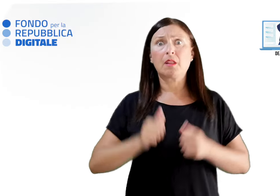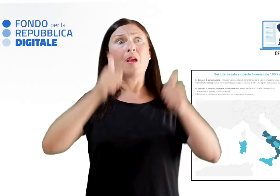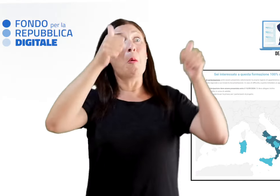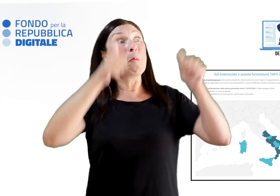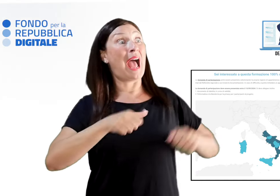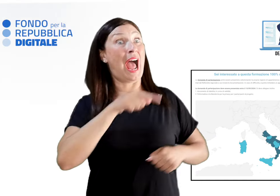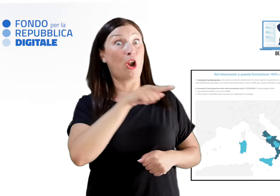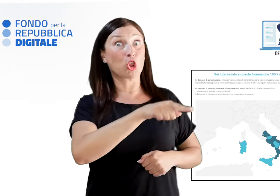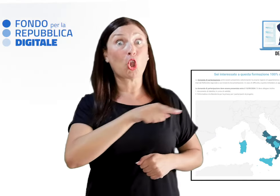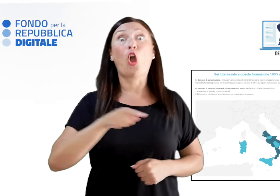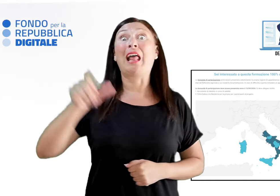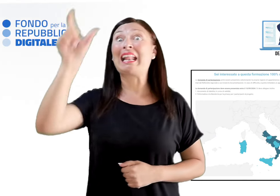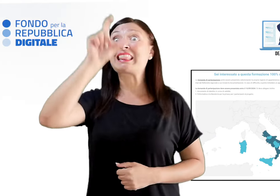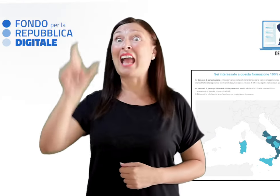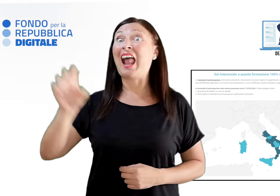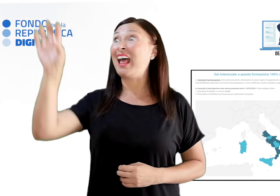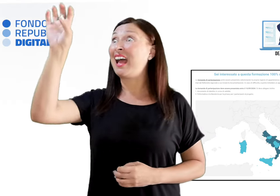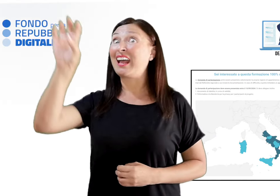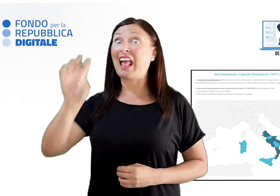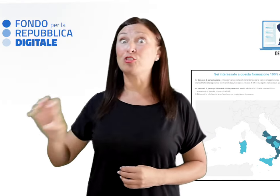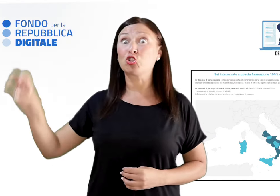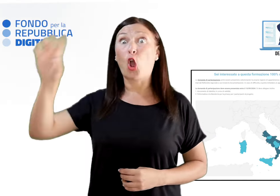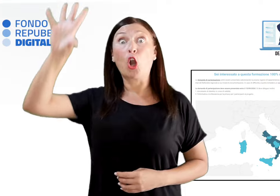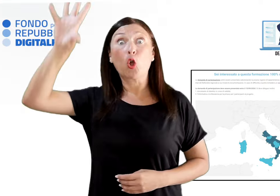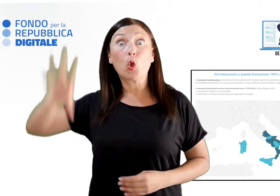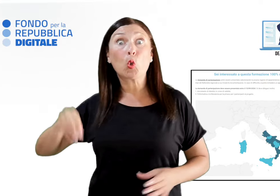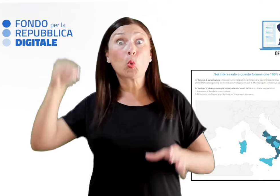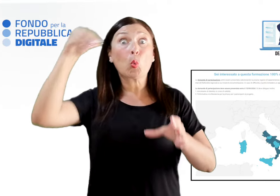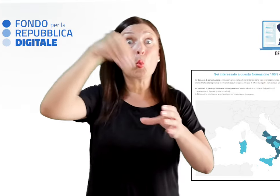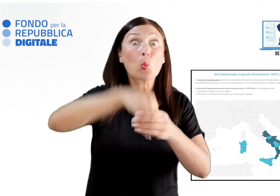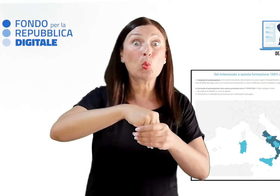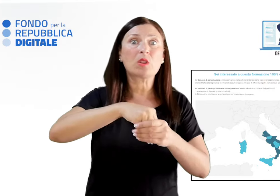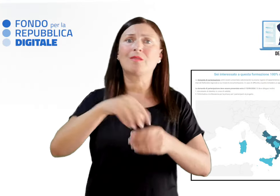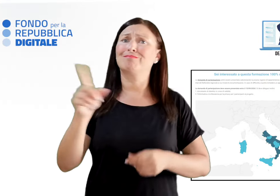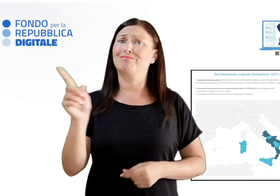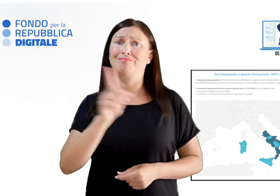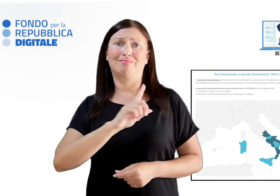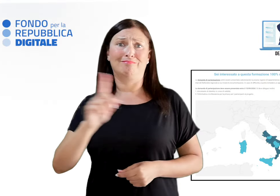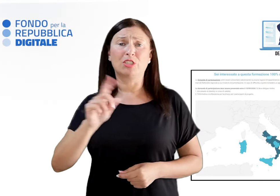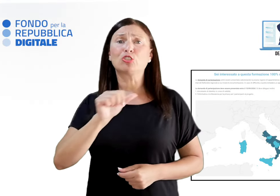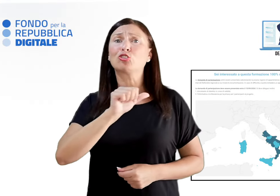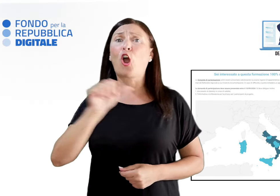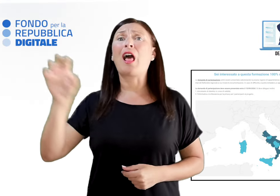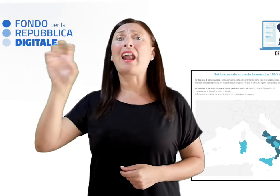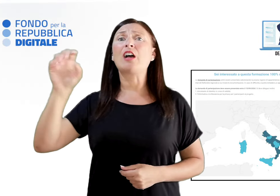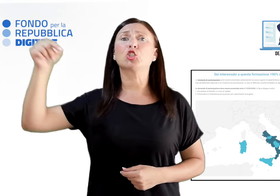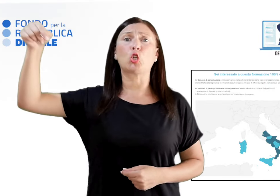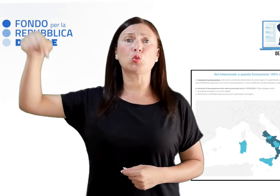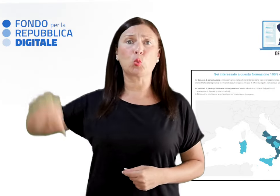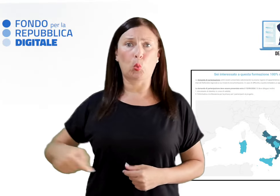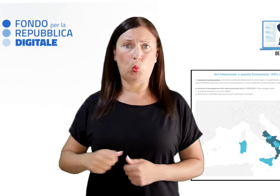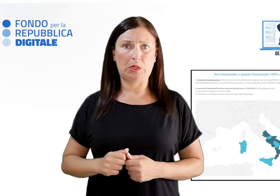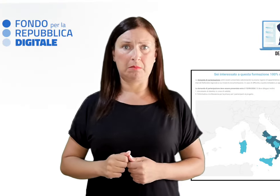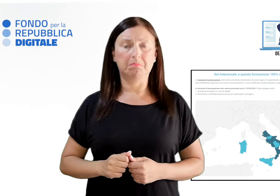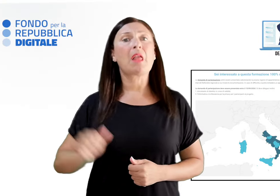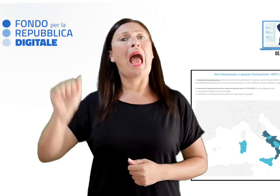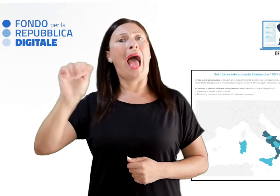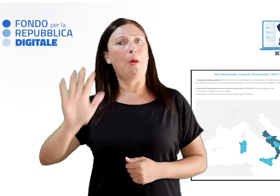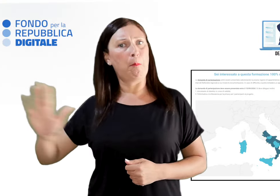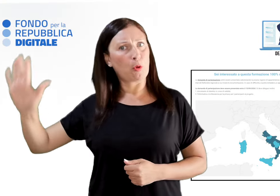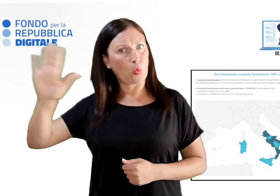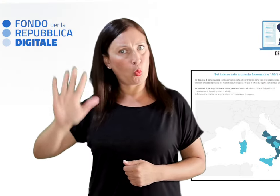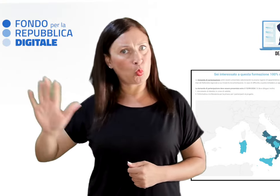il bando non è riservato a tutte le regioni d'italia, ma solo alcune regioni, solo le regioni del sud come